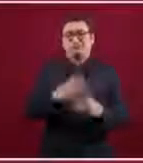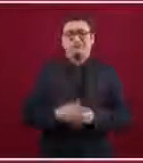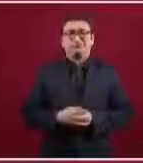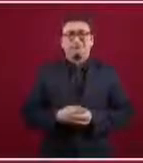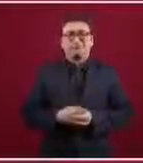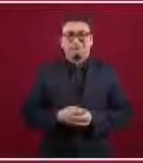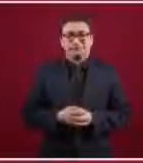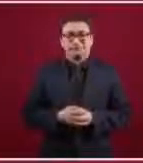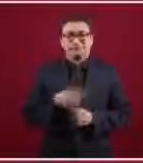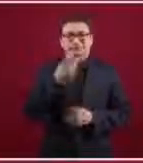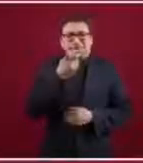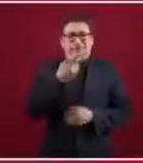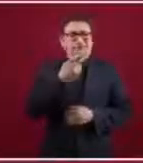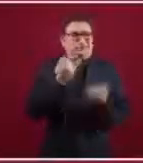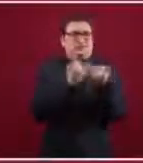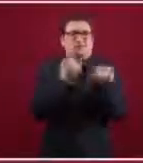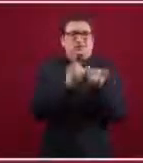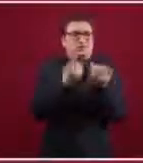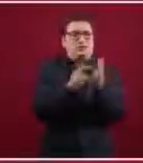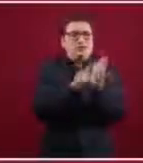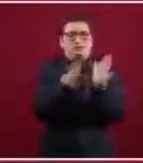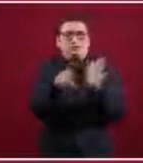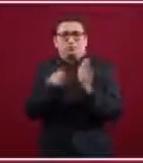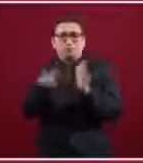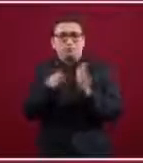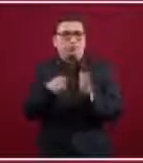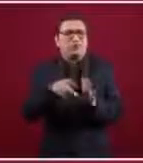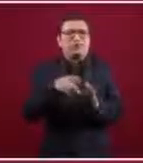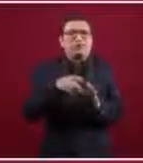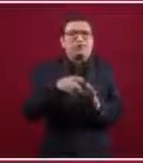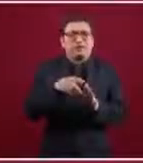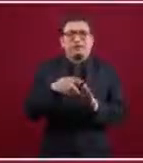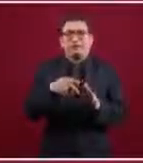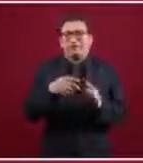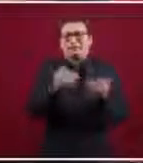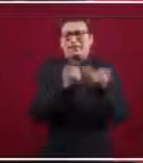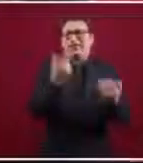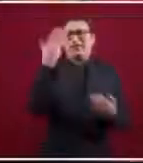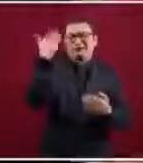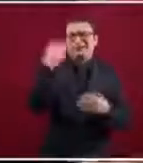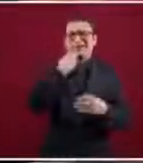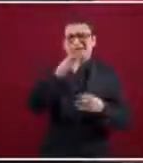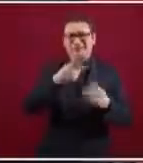Es el caso de los medios, antes -ya lo hemos dicho varias veces- salía en ocho columnas